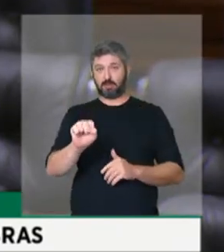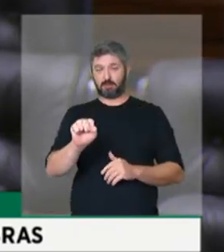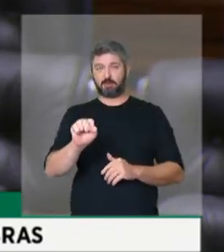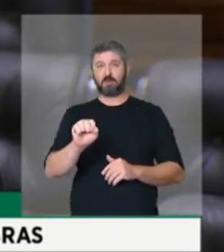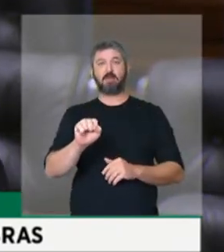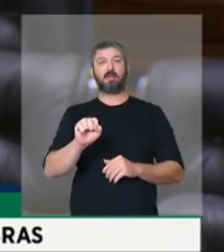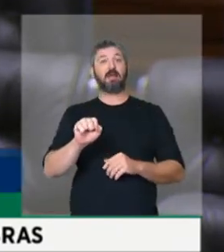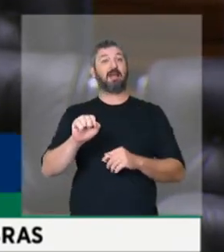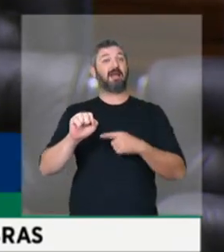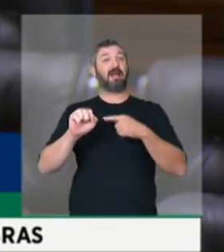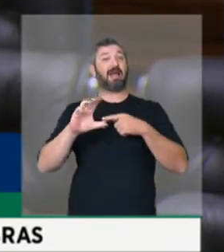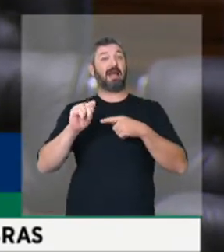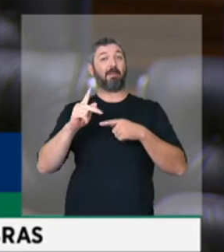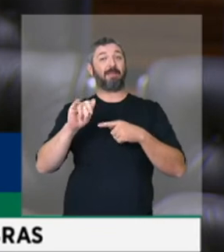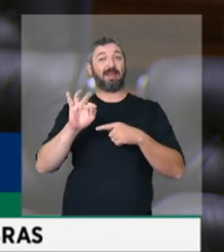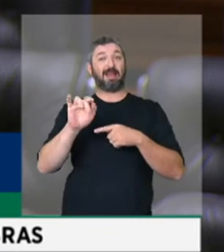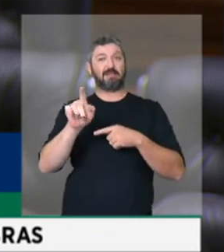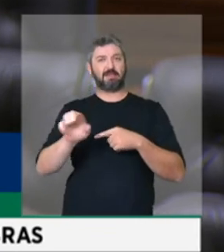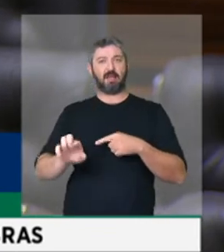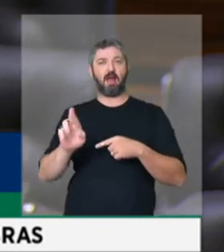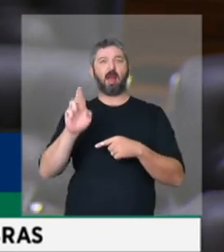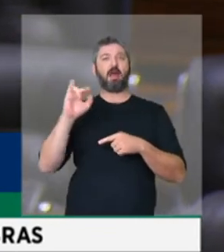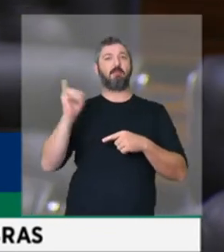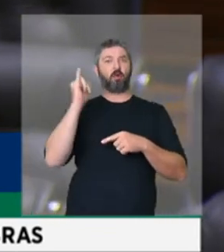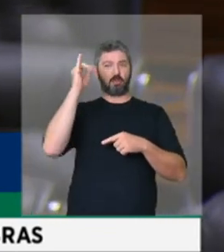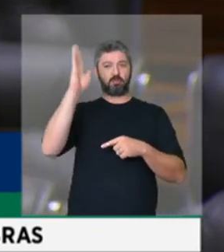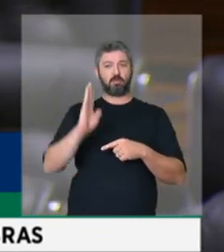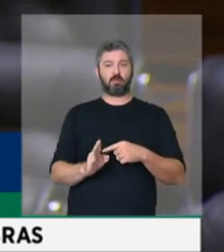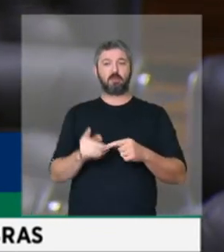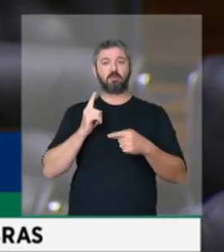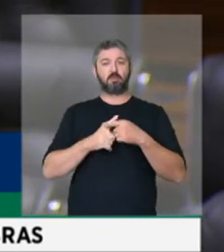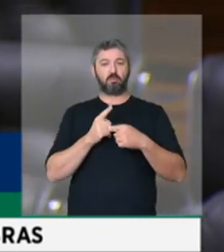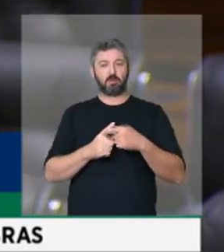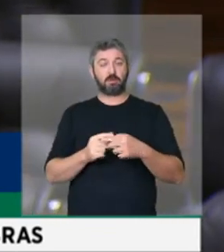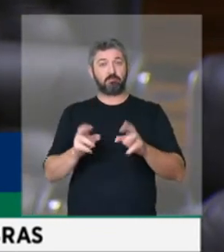ORIENTA... O NOVO, DEPUTADO POIT. [DEPUTADO]: SENHOR PRESIDENTE, AGRADEÇO A OPORTUNIDADE... ORIENTANDO AQUI PELO PARTIDO NOVO...